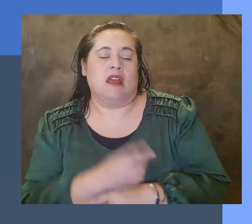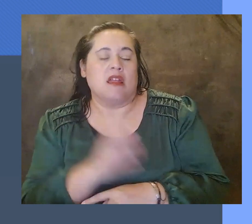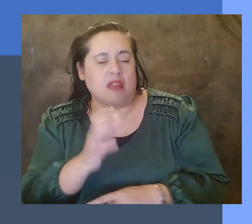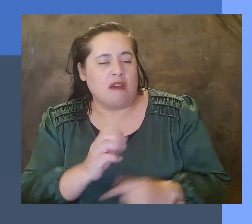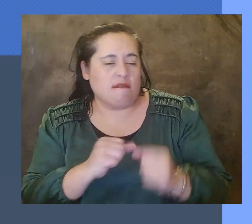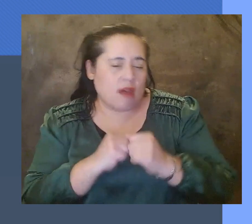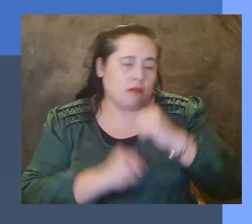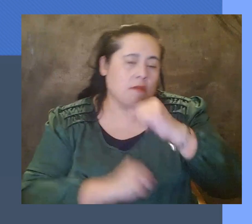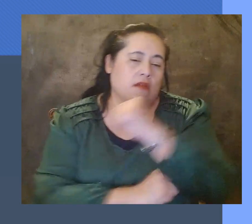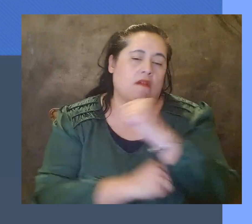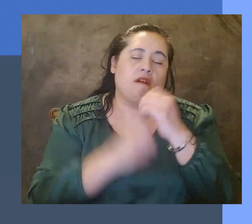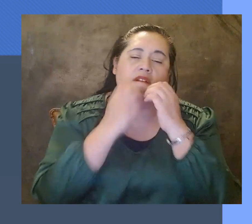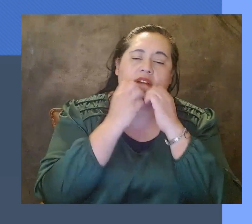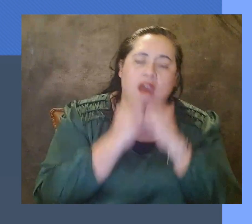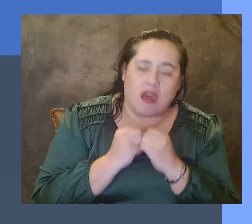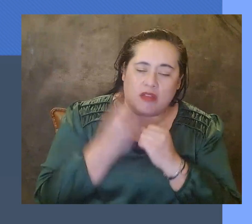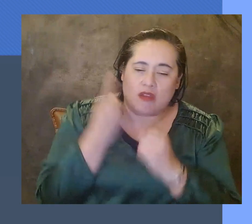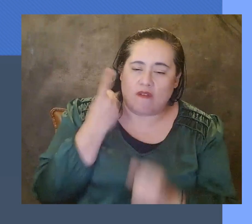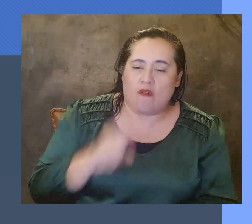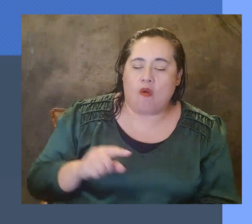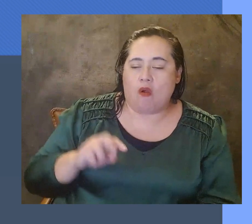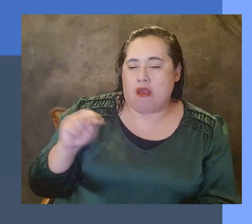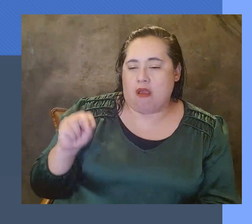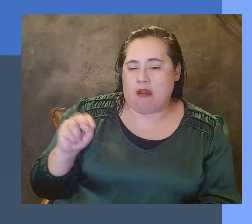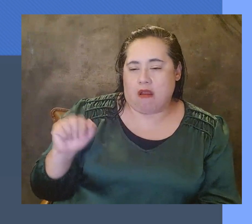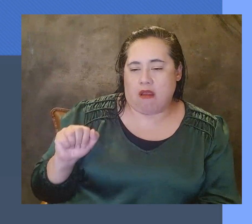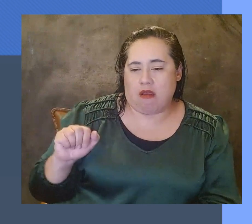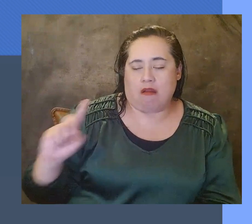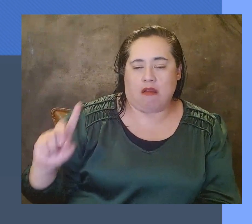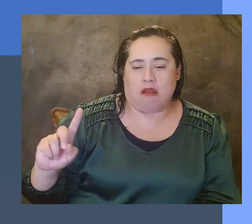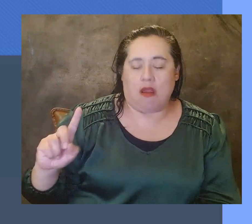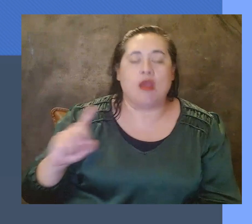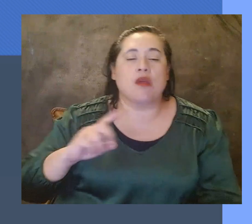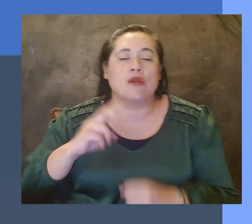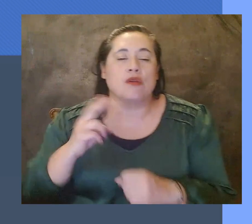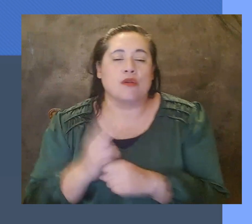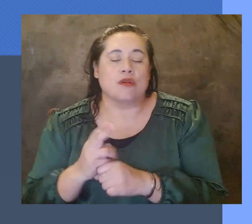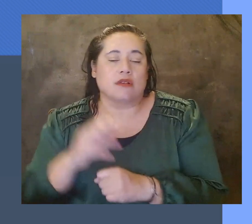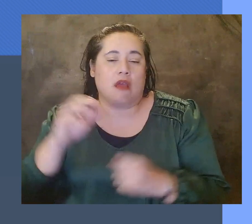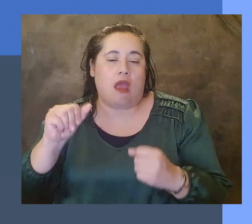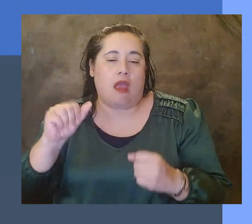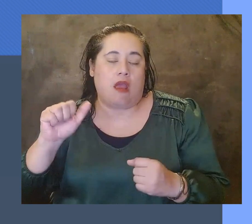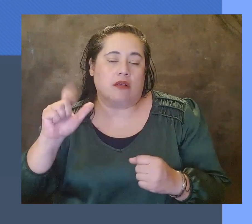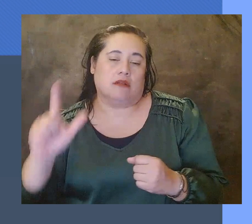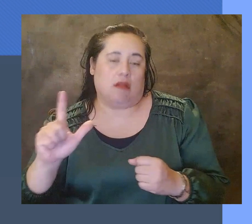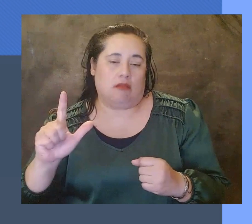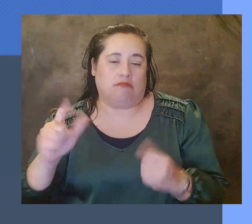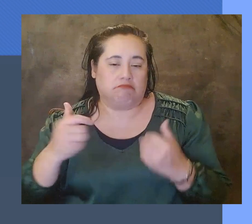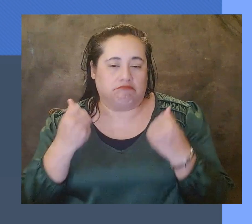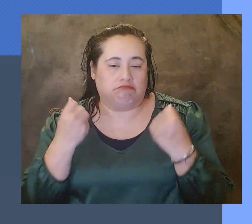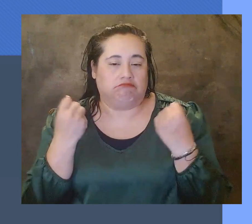El valor fundamental de la asociación qué es el uso de ... lengua de señas estadounidense.